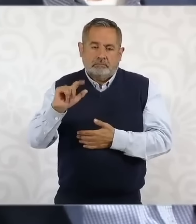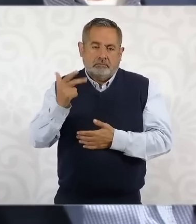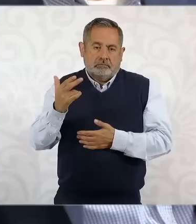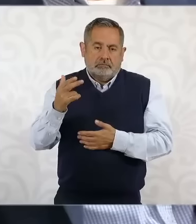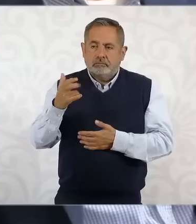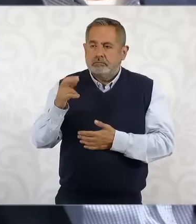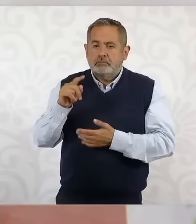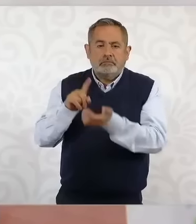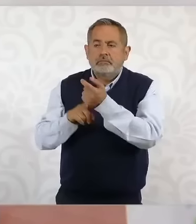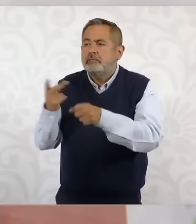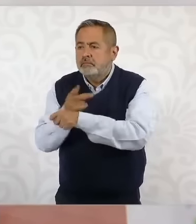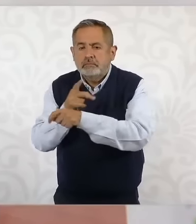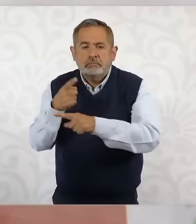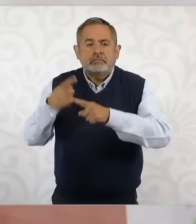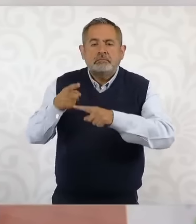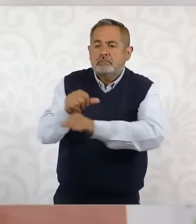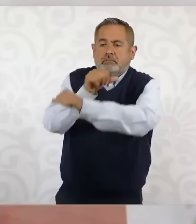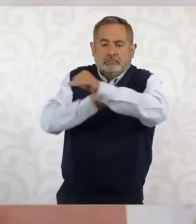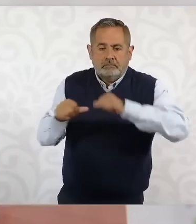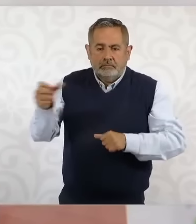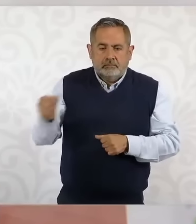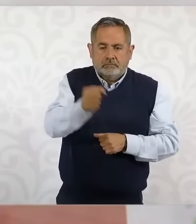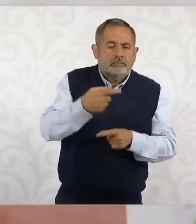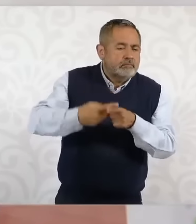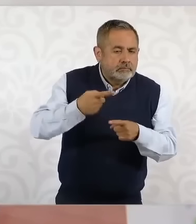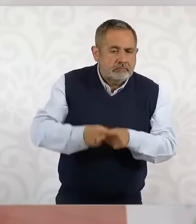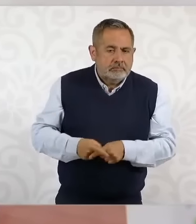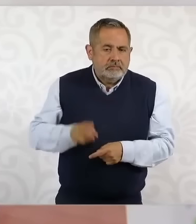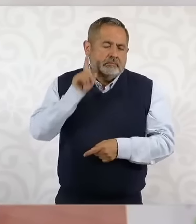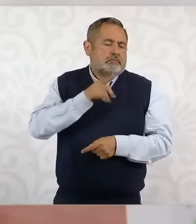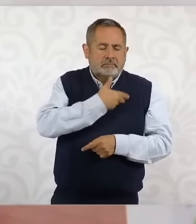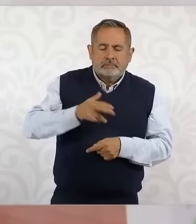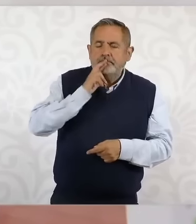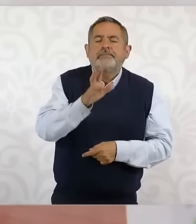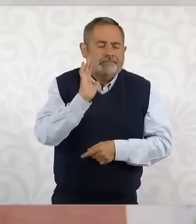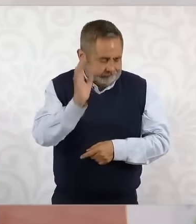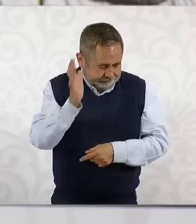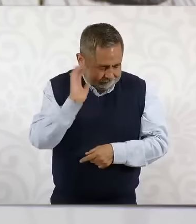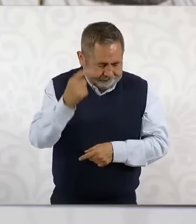ya tengo quién ya lo voy a nombrar esta semana. E ya se los voy a Ya, espérenme. Sobre eso,